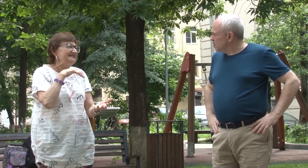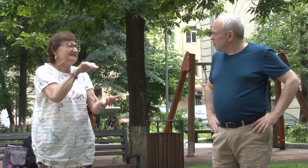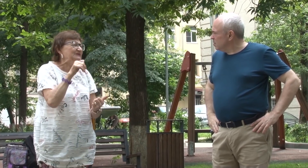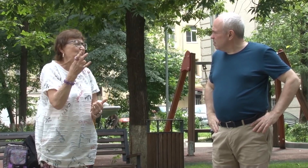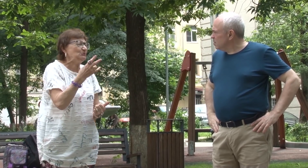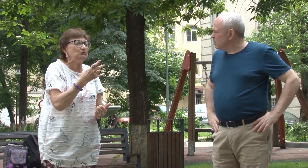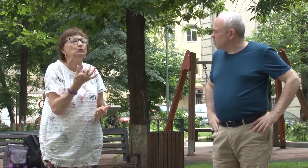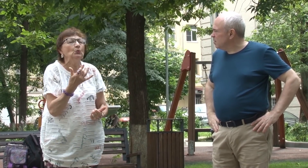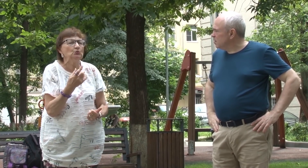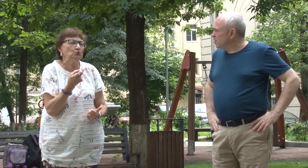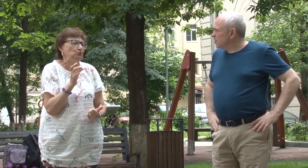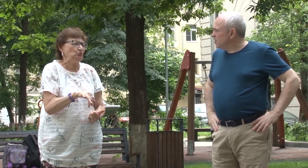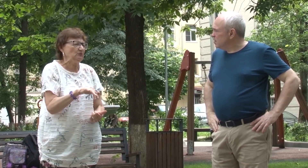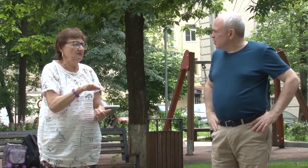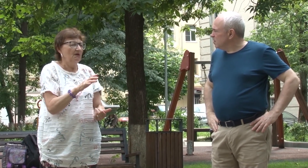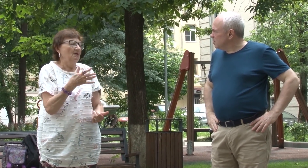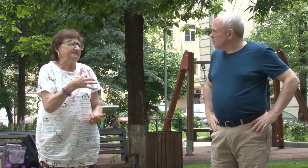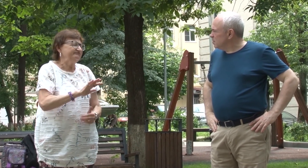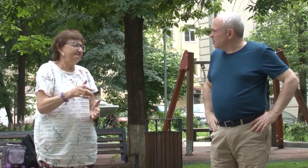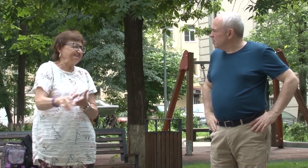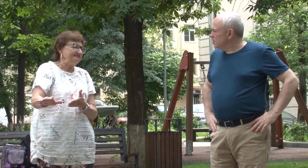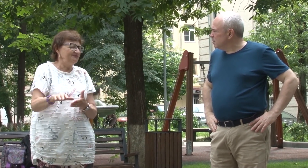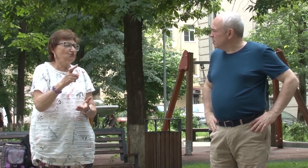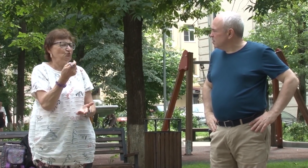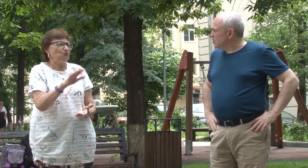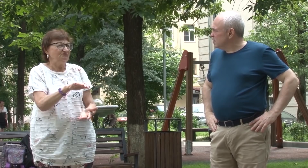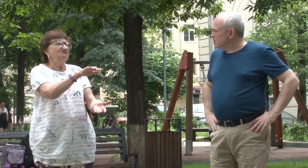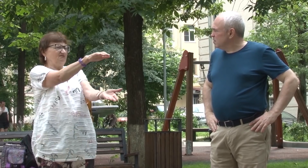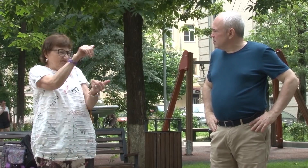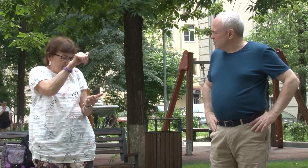Спрашивал: сколько нужно? 100? Хорошо. 50? – нет, слишком мало.